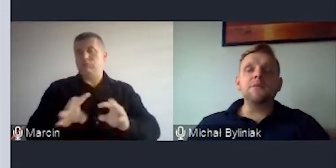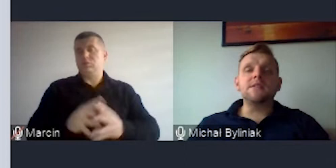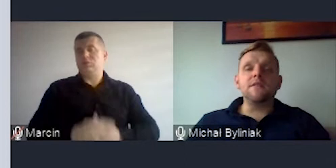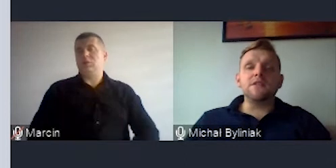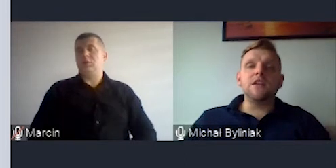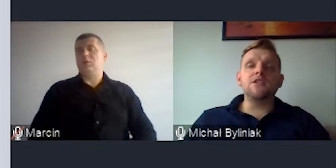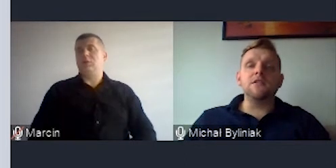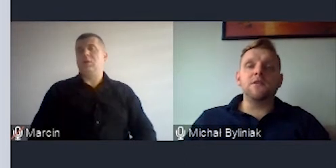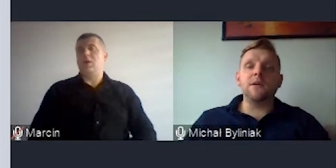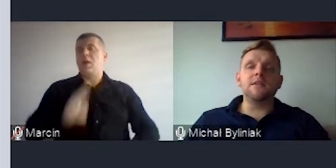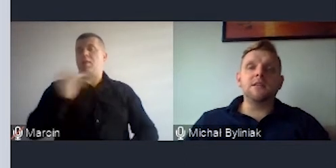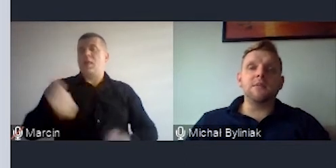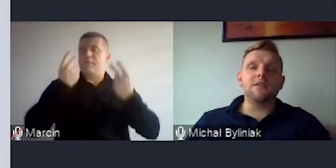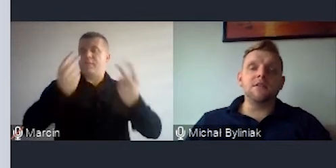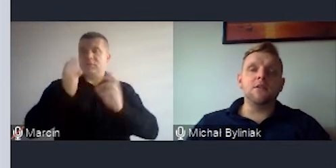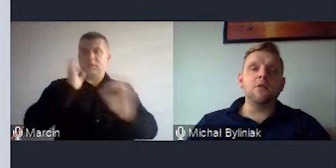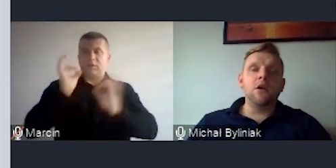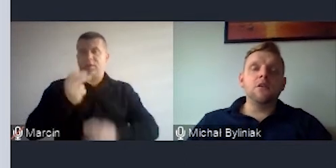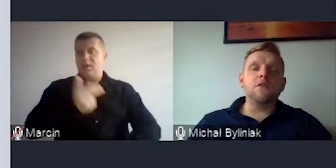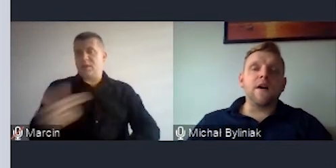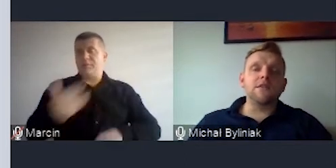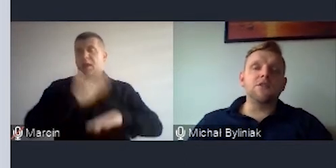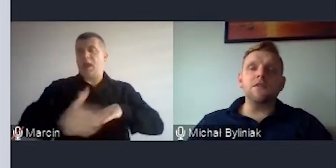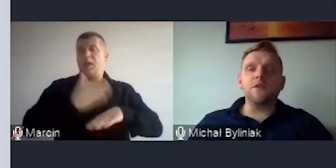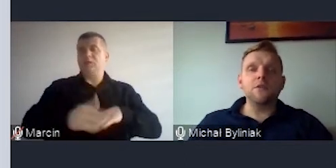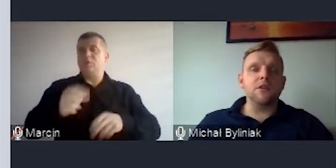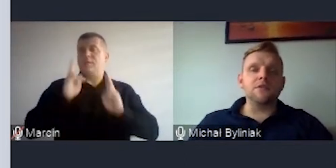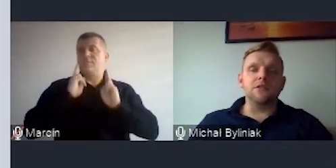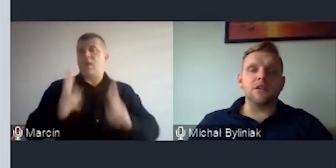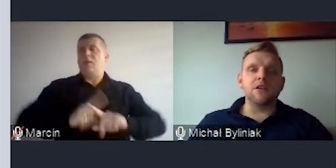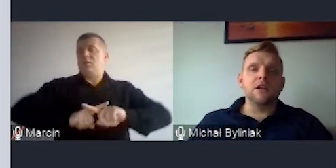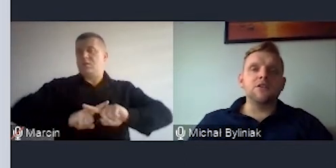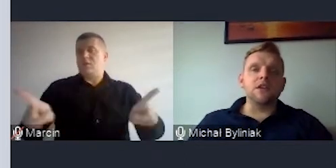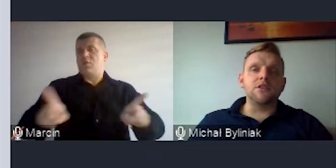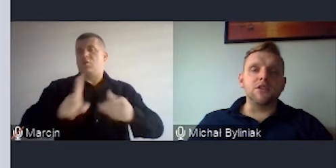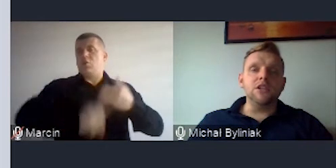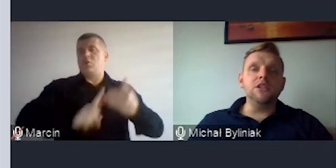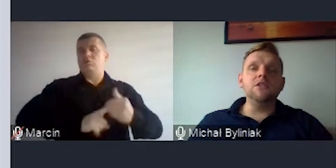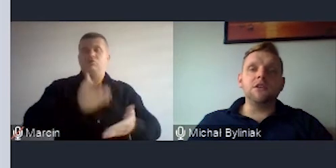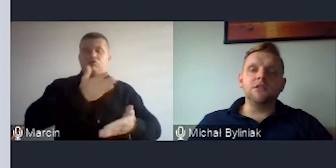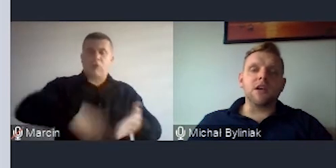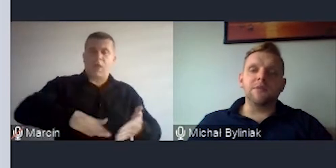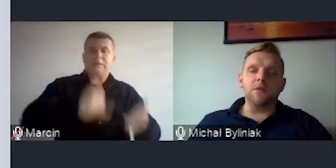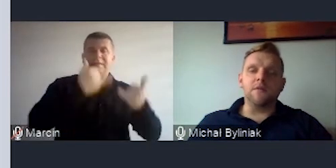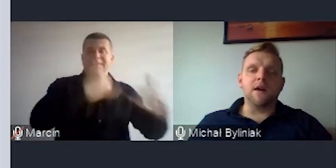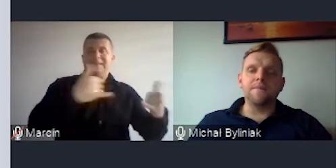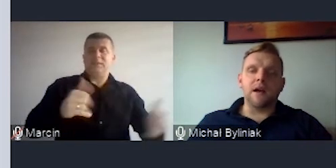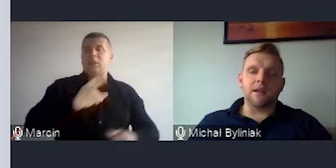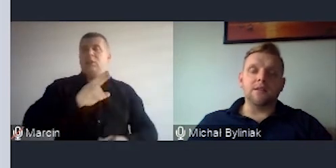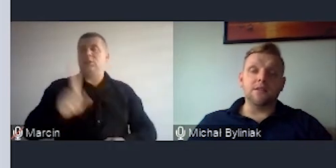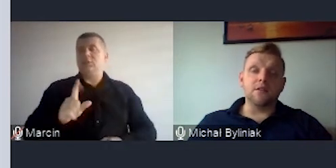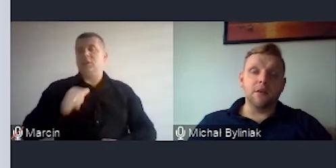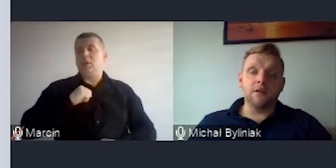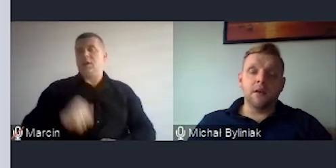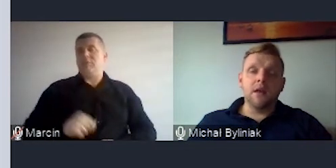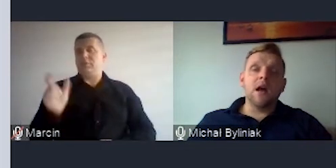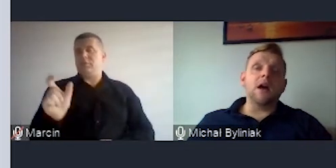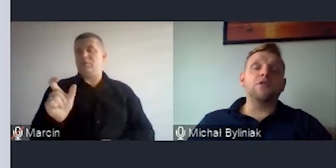natomiast najważniejsza informacja na temat leasingu to fakt, że nie wolno mi rozliczać części innych niż kapitałowa raty leasingowej